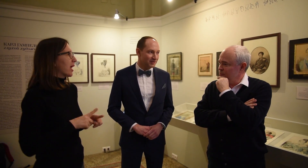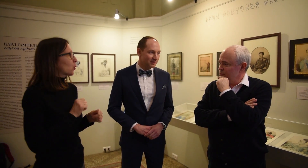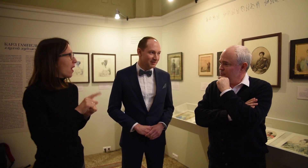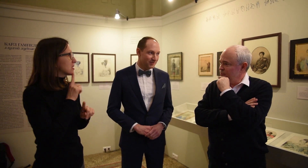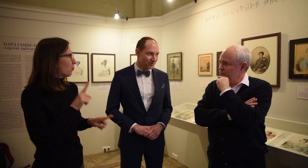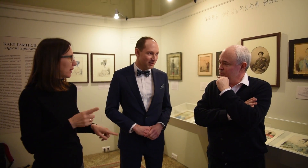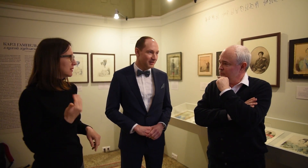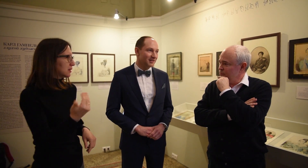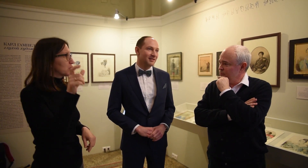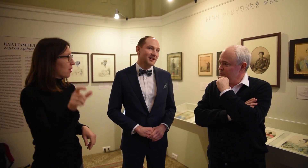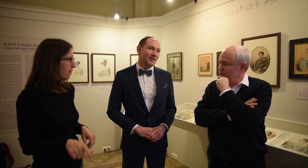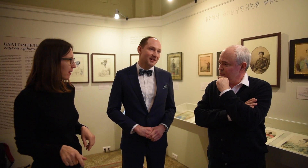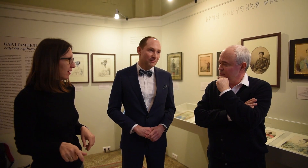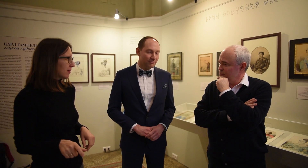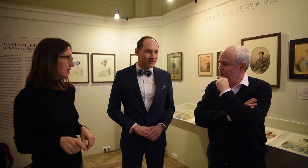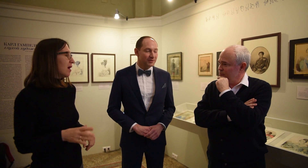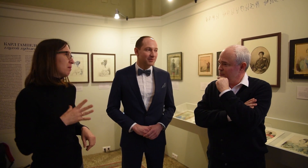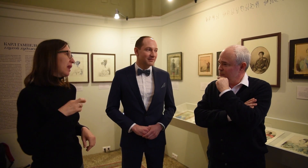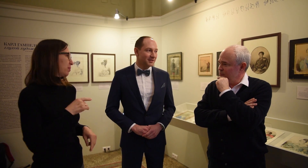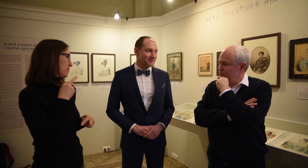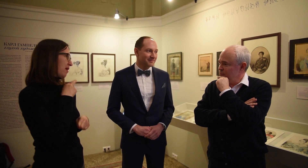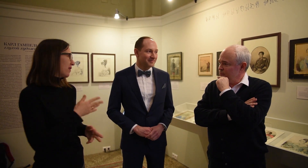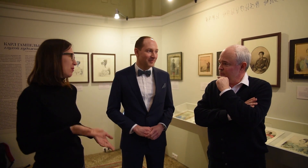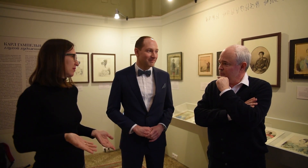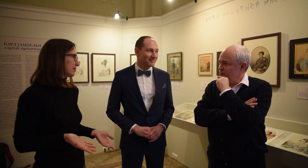на такую особенность этого человека было бы неправильно.